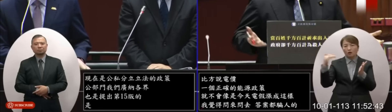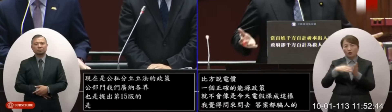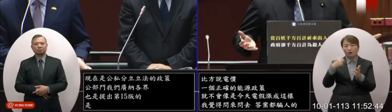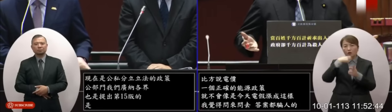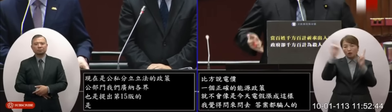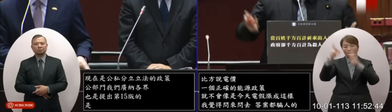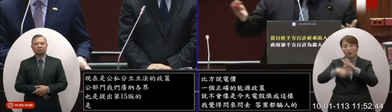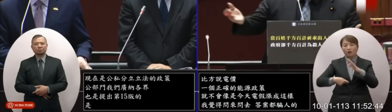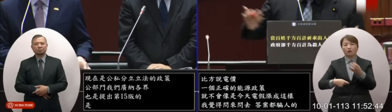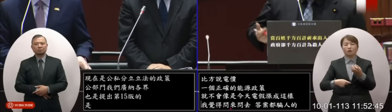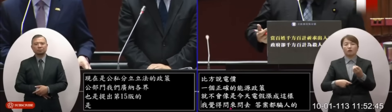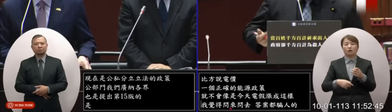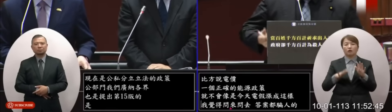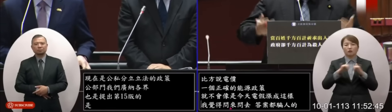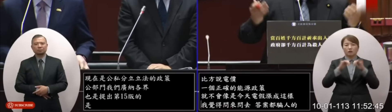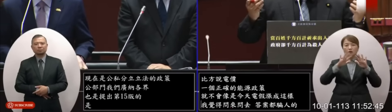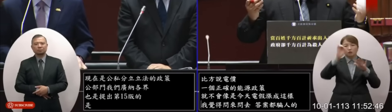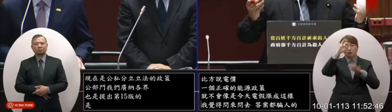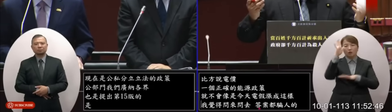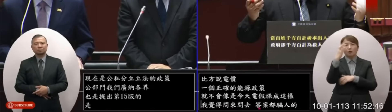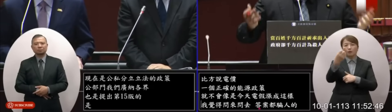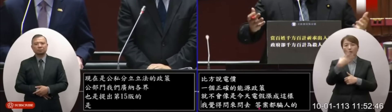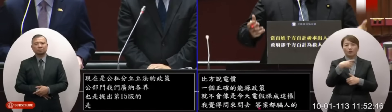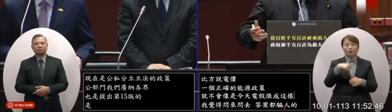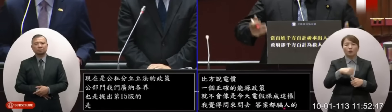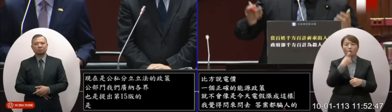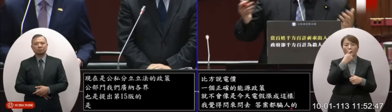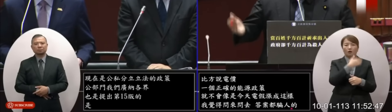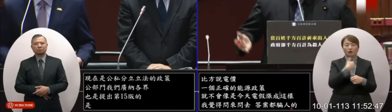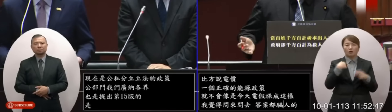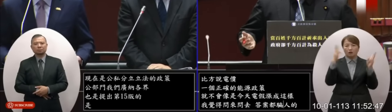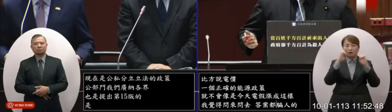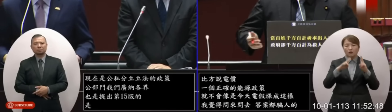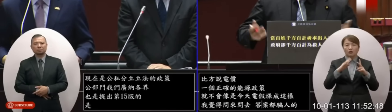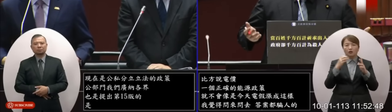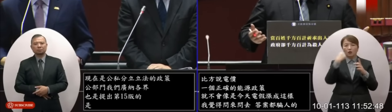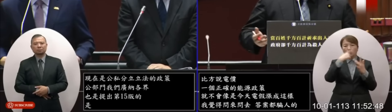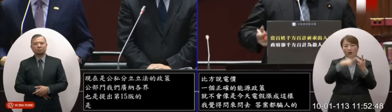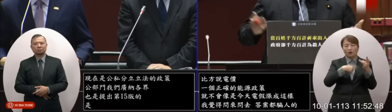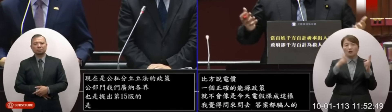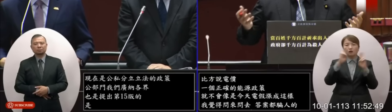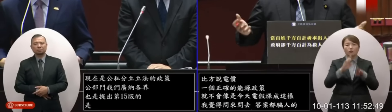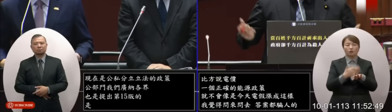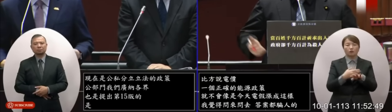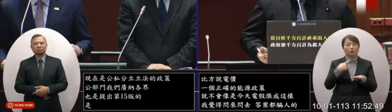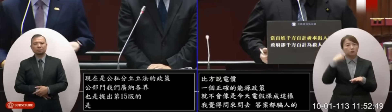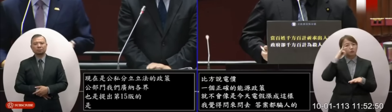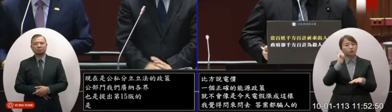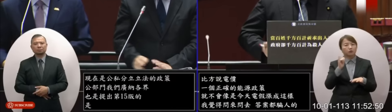沒有啊民警黨政府跟我說 預能之後臺灣不會缺電 結果呢我認為不缺電是騙人